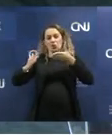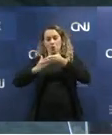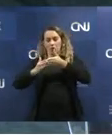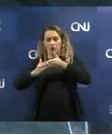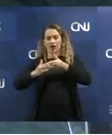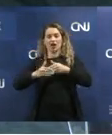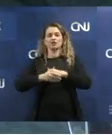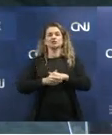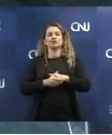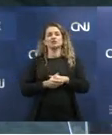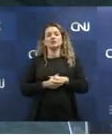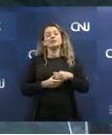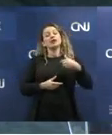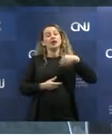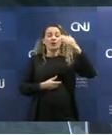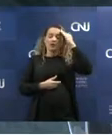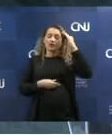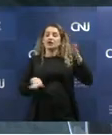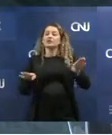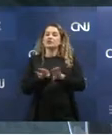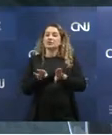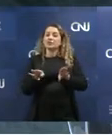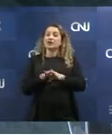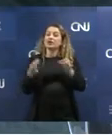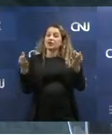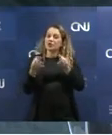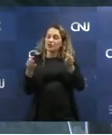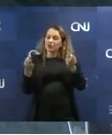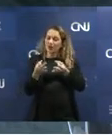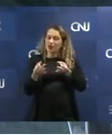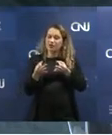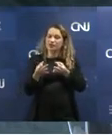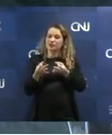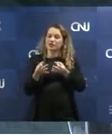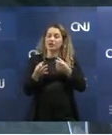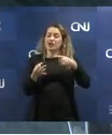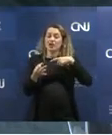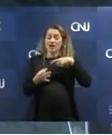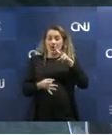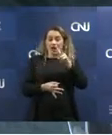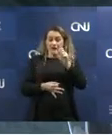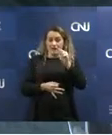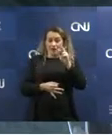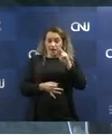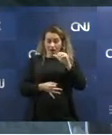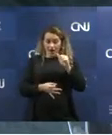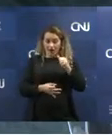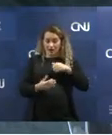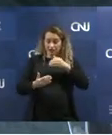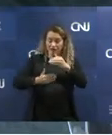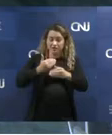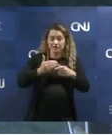entendo também que é medida salutar para que a Vara possa ser à Vara de Execuções Penais possa ser gerenciada,